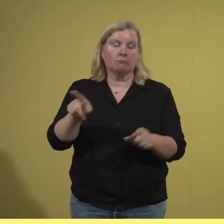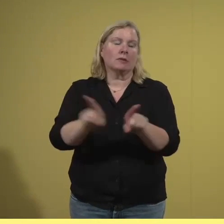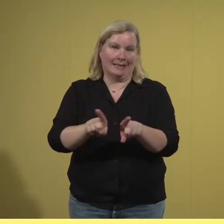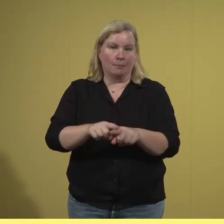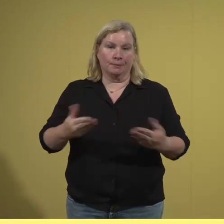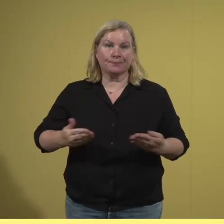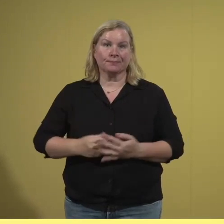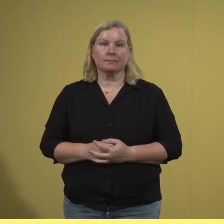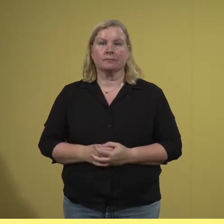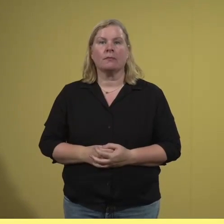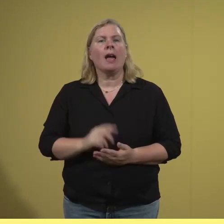Okay, das merken wir uns mal!